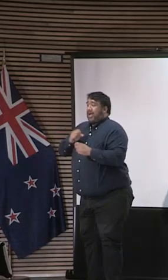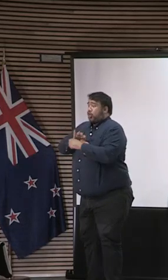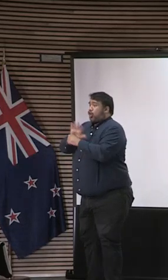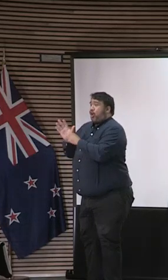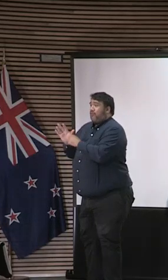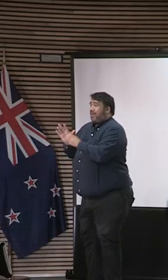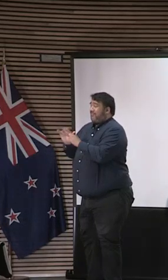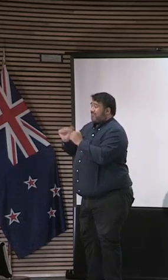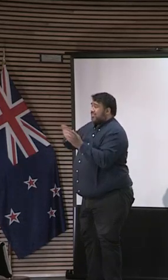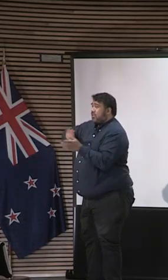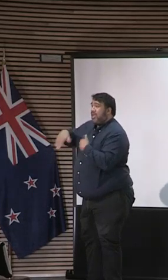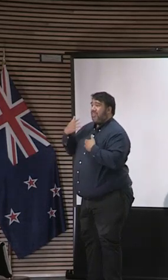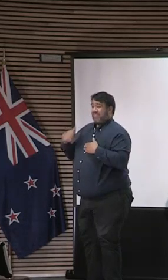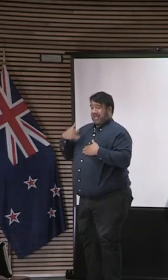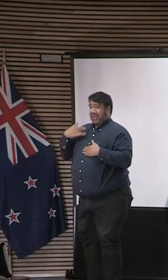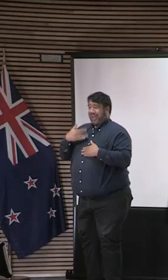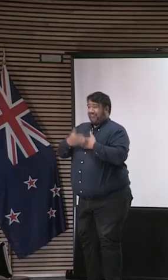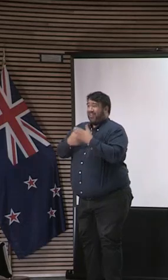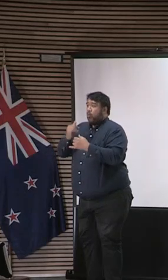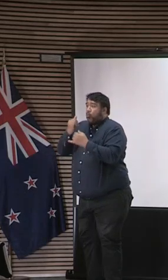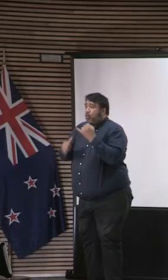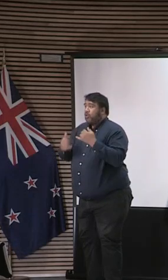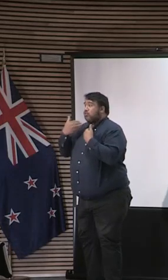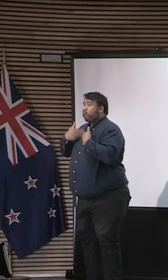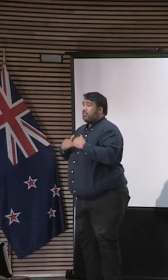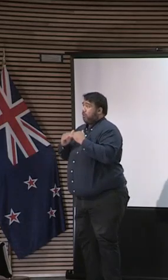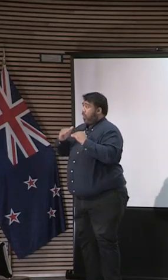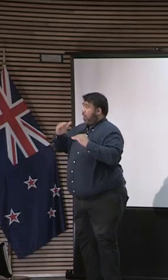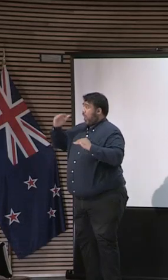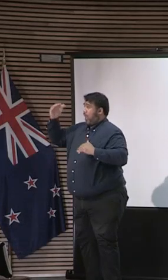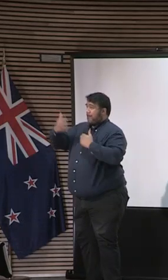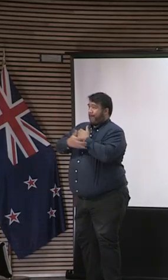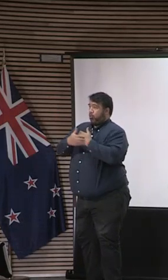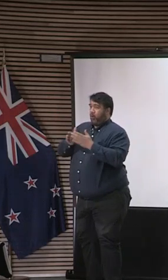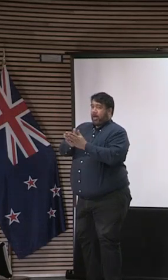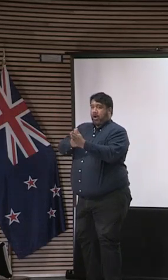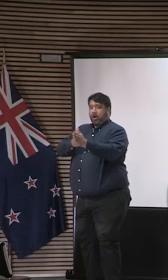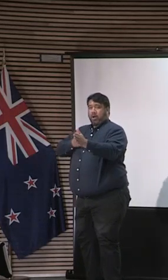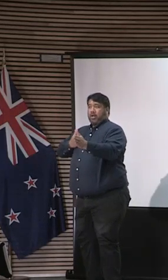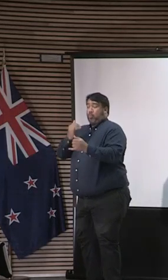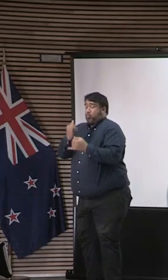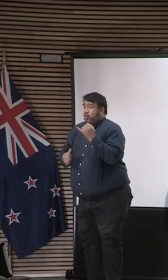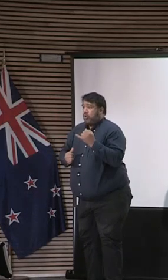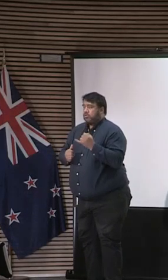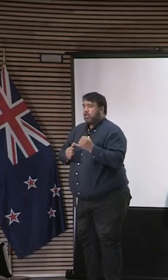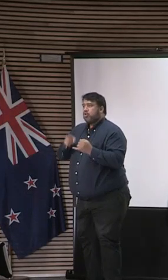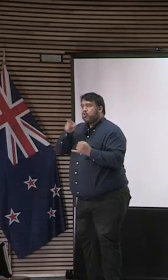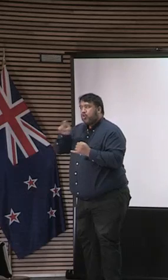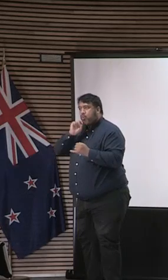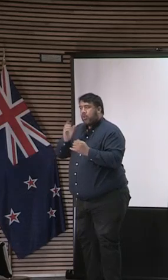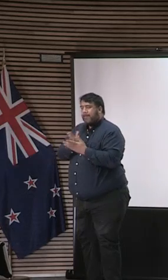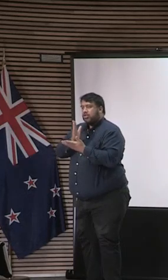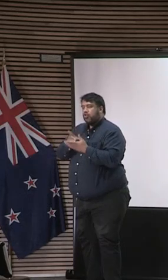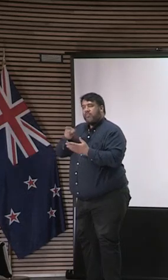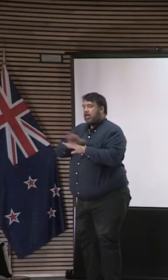ko te kore mahi kia piki ake i